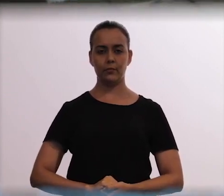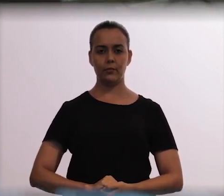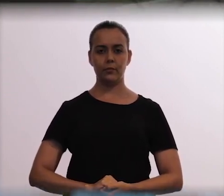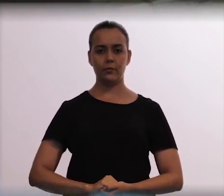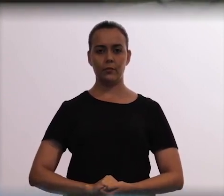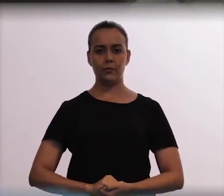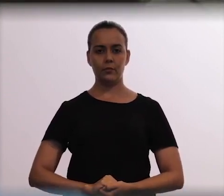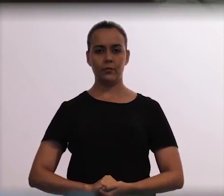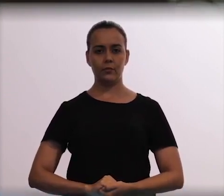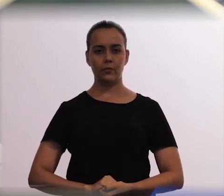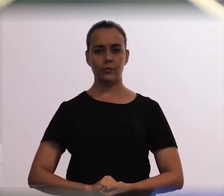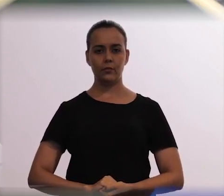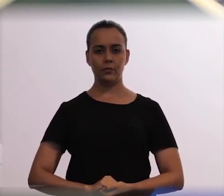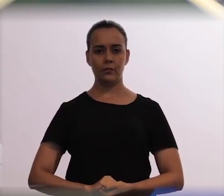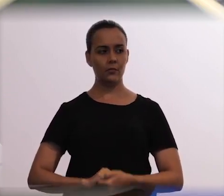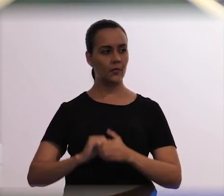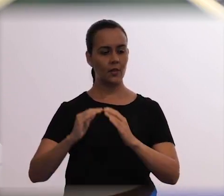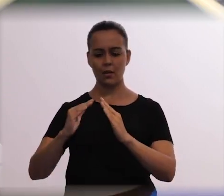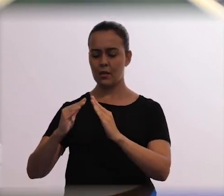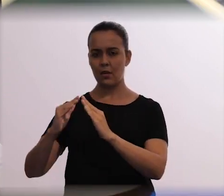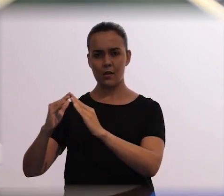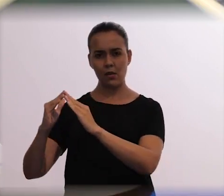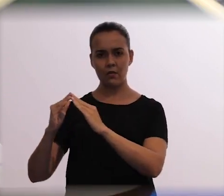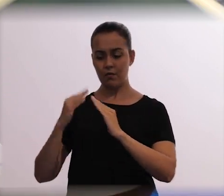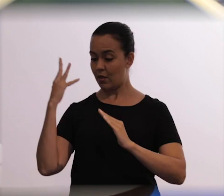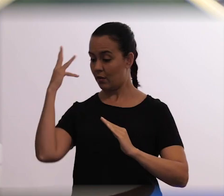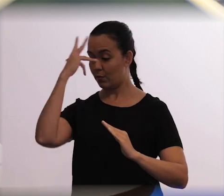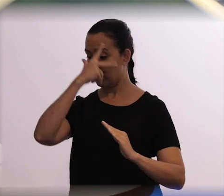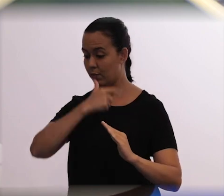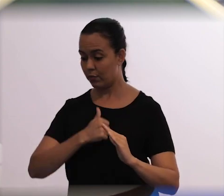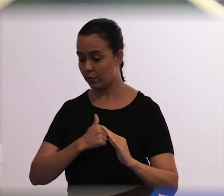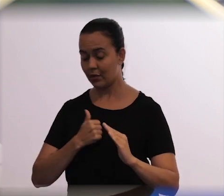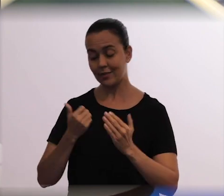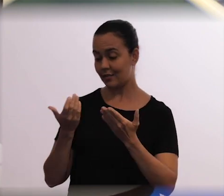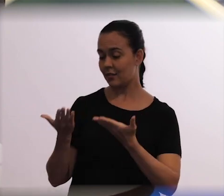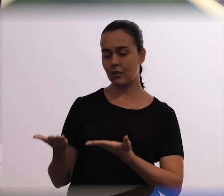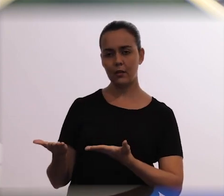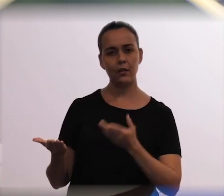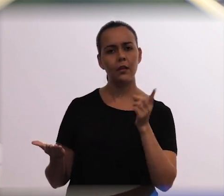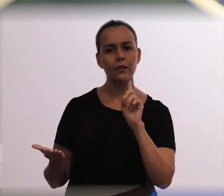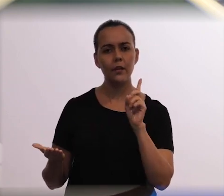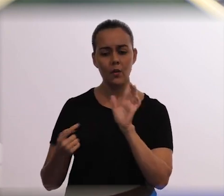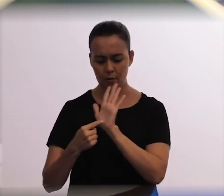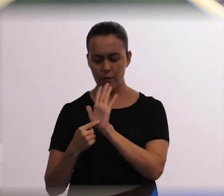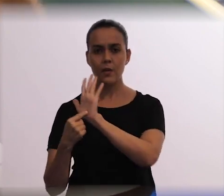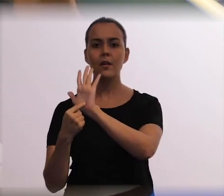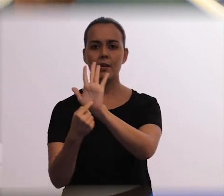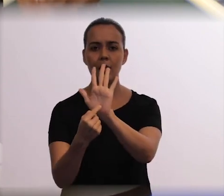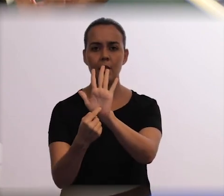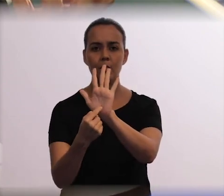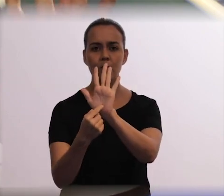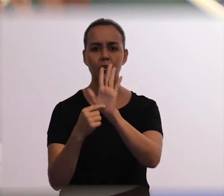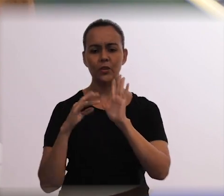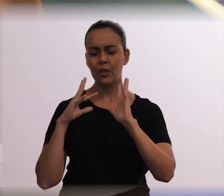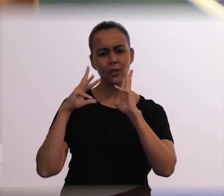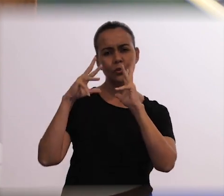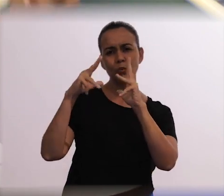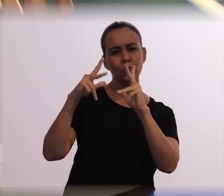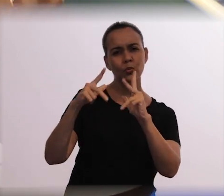Não é a beleza da favela que a gente quer mostrar, quer apresentar a sua cotidianidade, quer apresentar suas contradições, tem muita dor, mas tem muita dignidade.